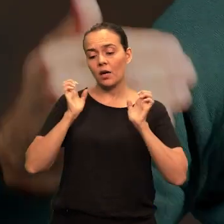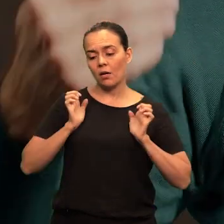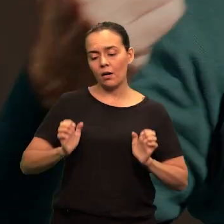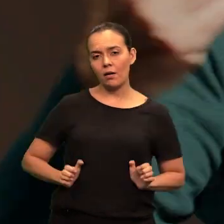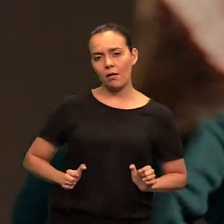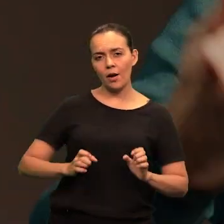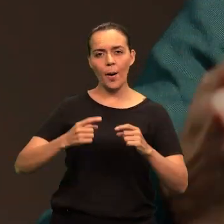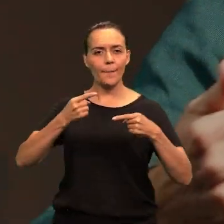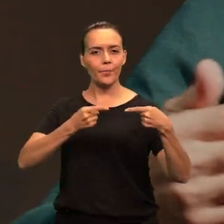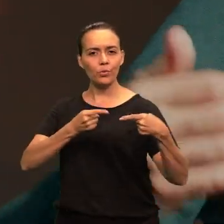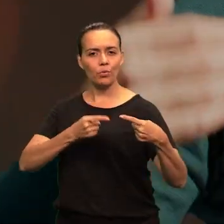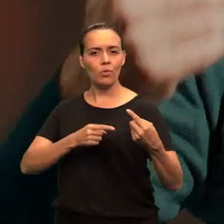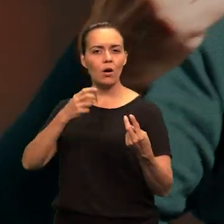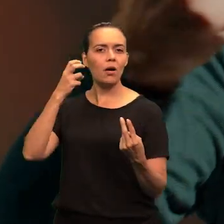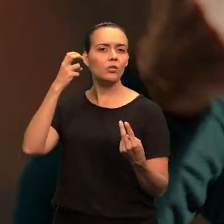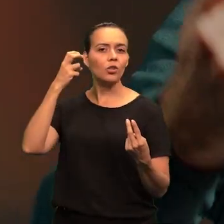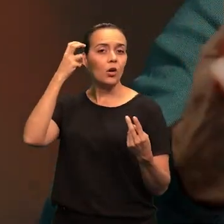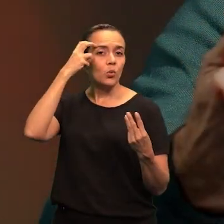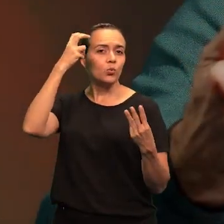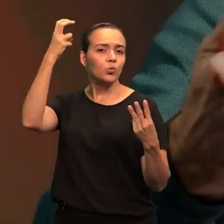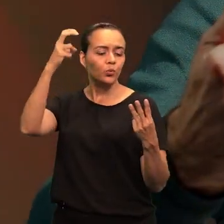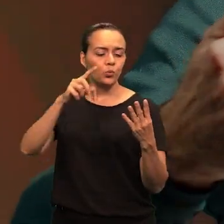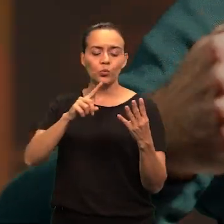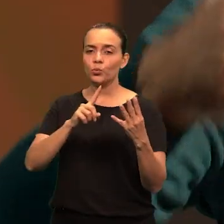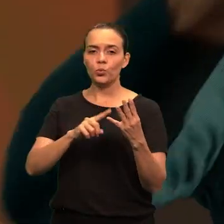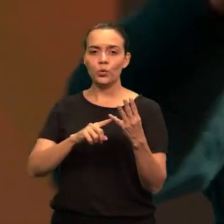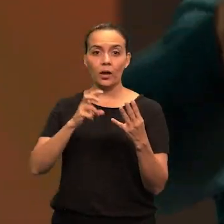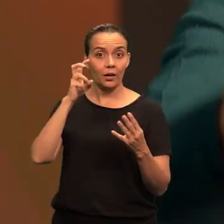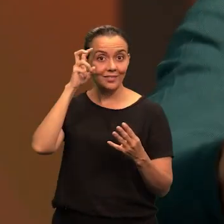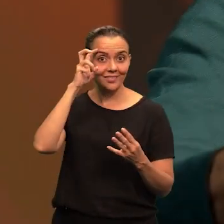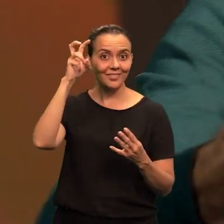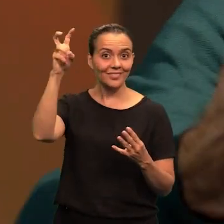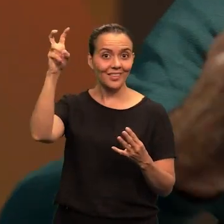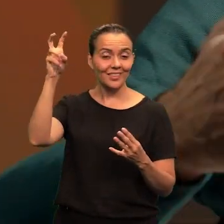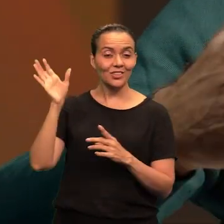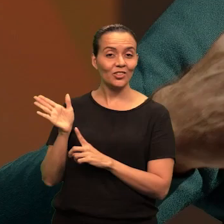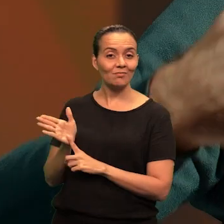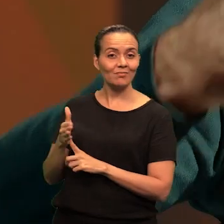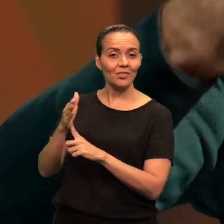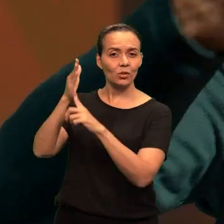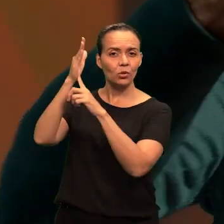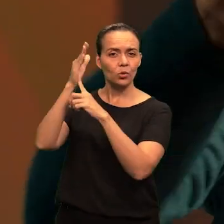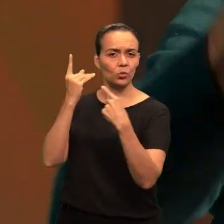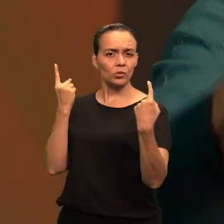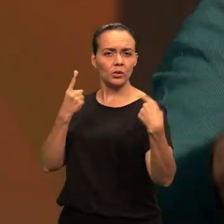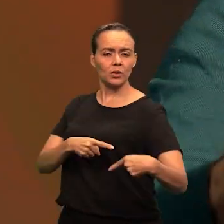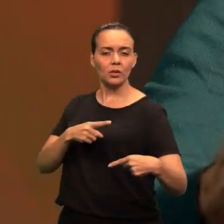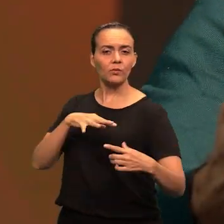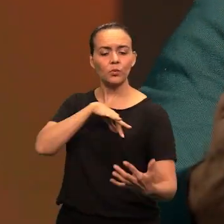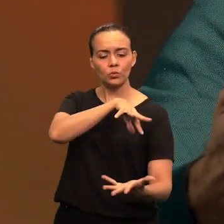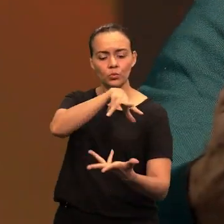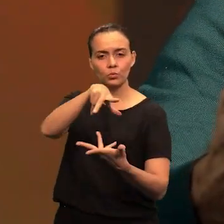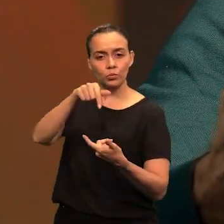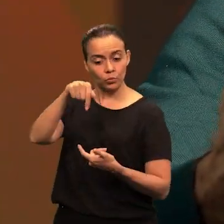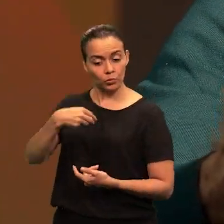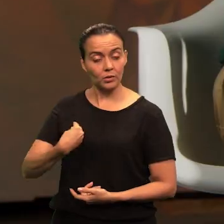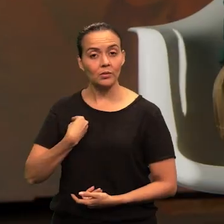sobre a política, sobre a cultura, sobre inteligência artificial, sobre os desafios do mundo que nós vivemos.